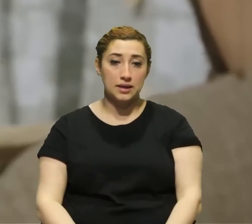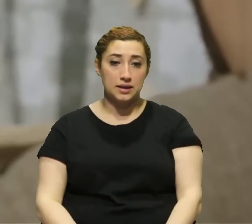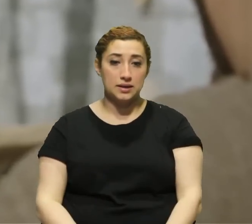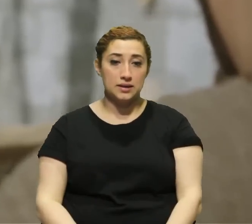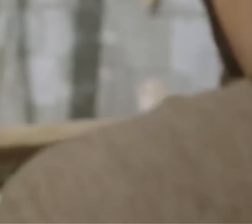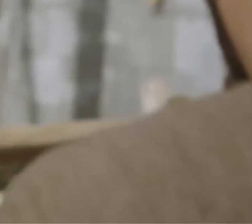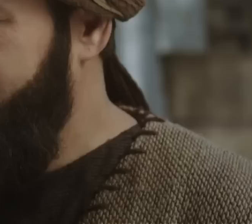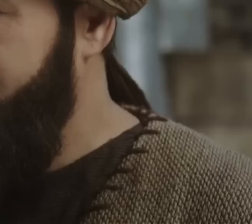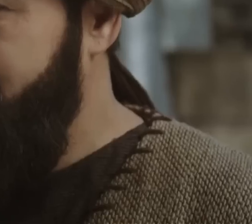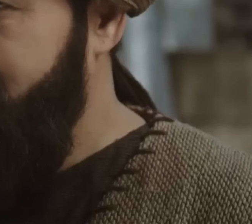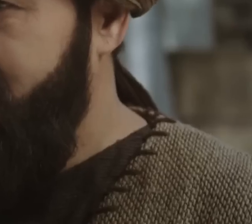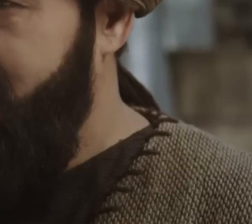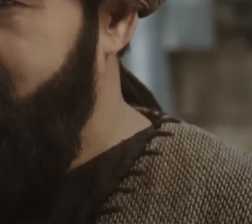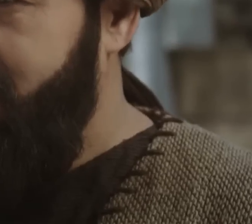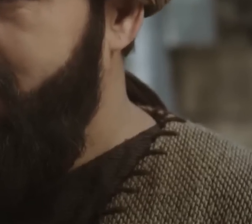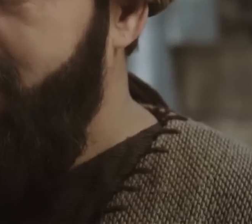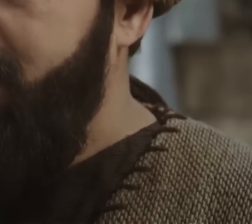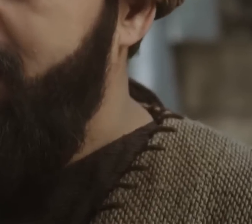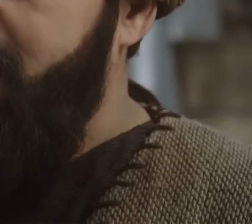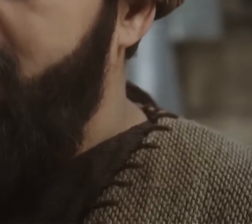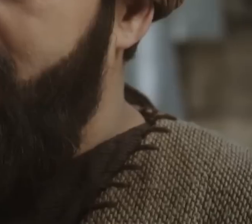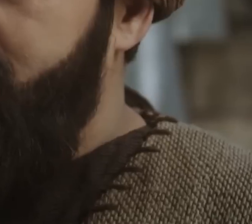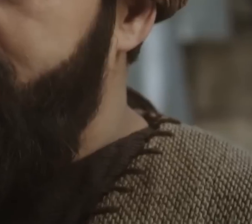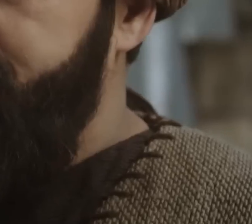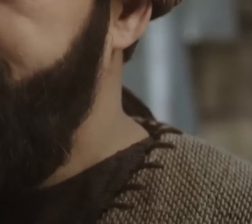(Müzik - Gerilim)